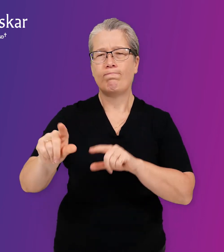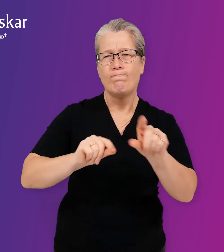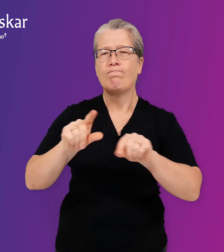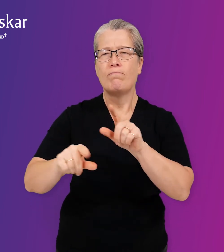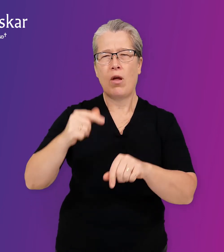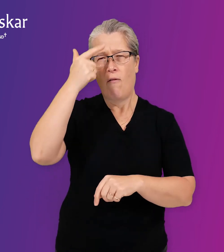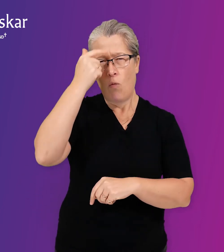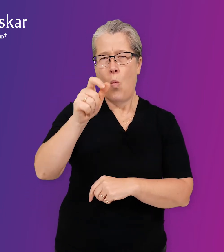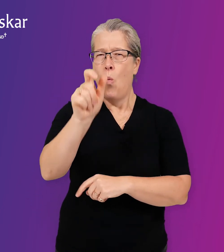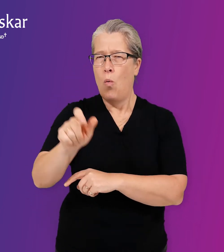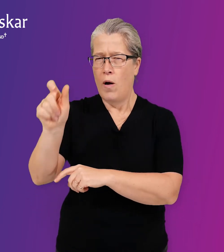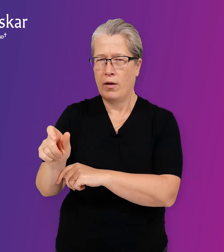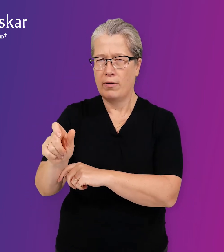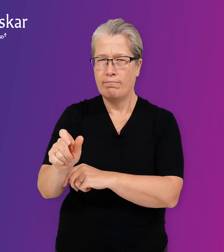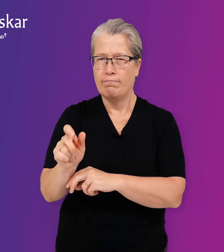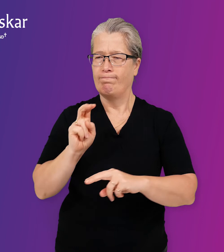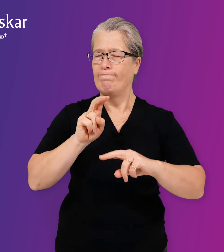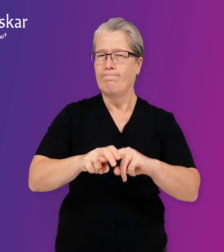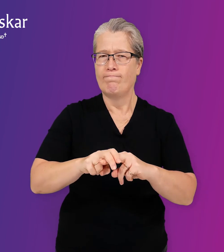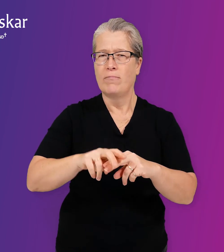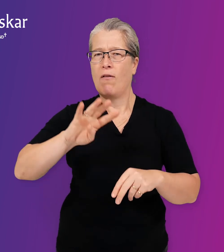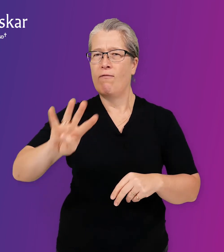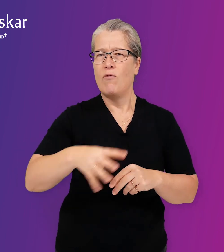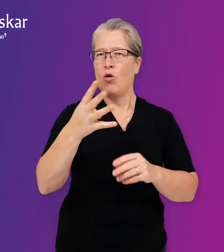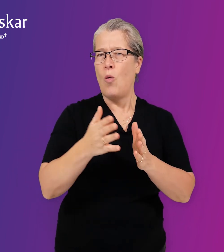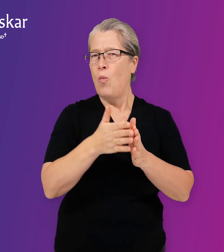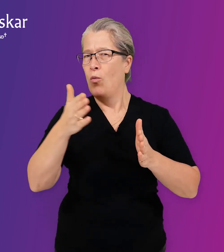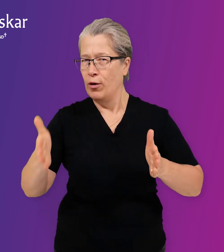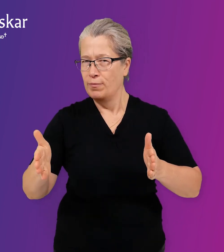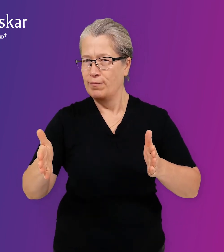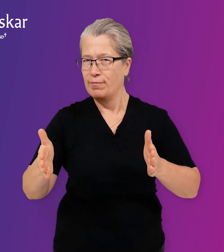väljer vi förtroendevalda för fyra år.